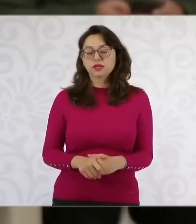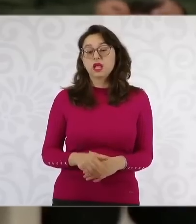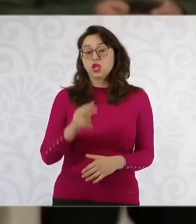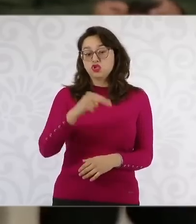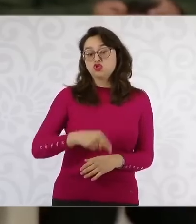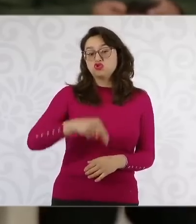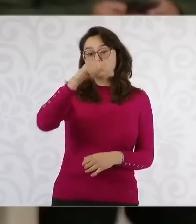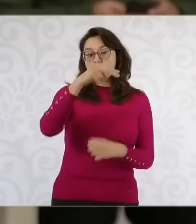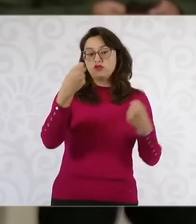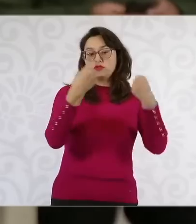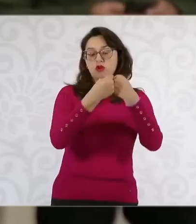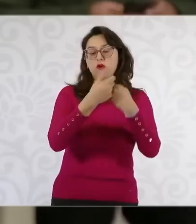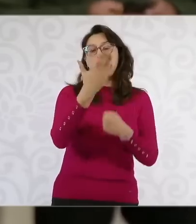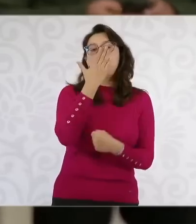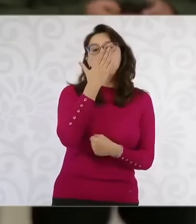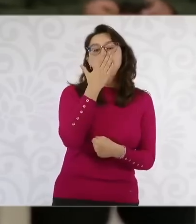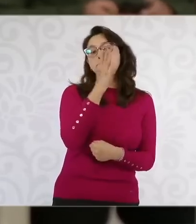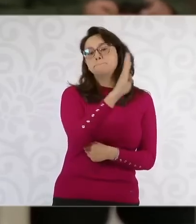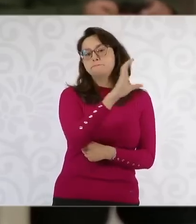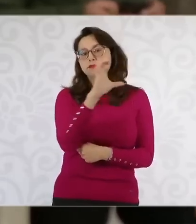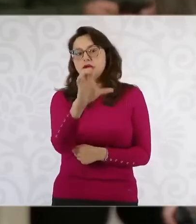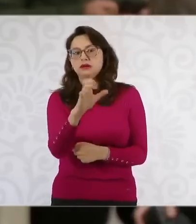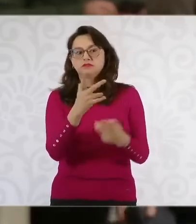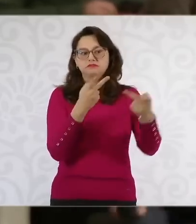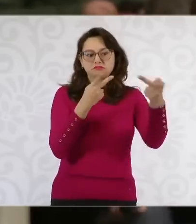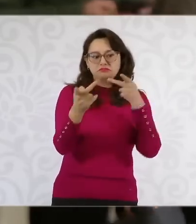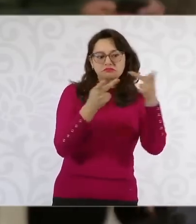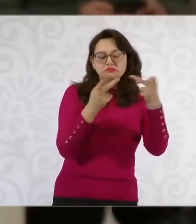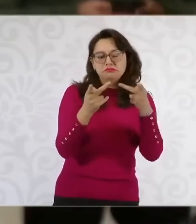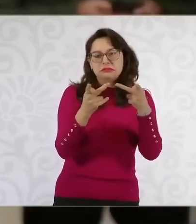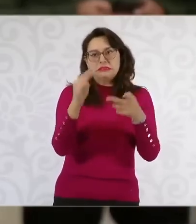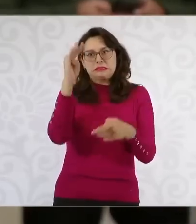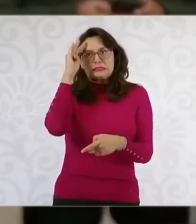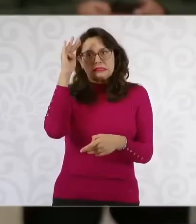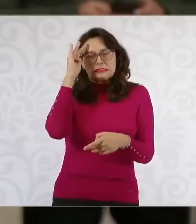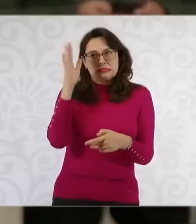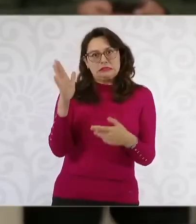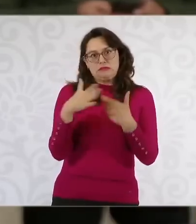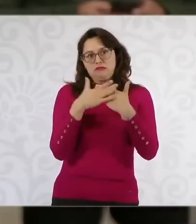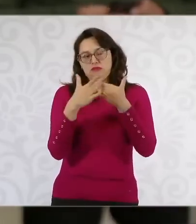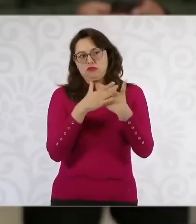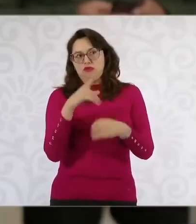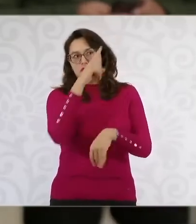Sonora y baja California ante una deportación masiva de migrantes de parte de Estados Unidos